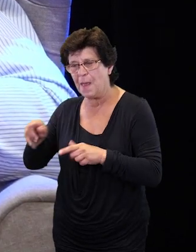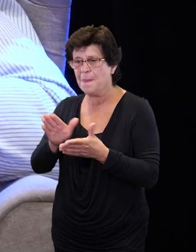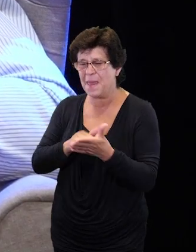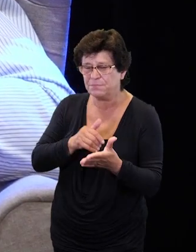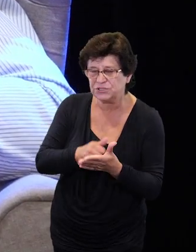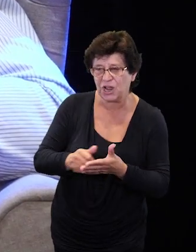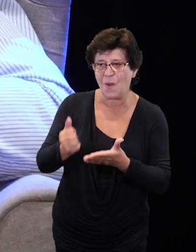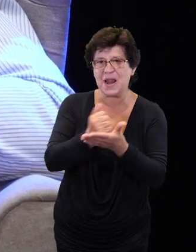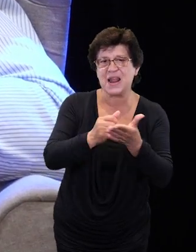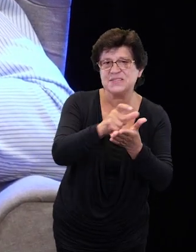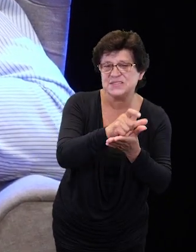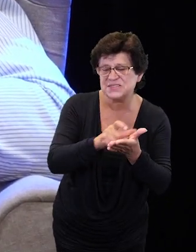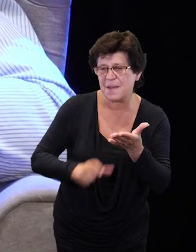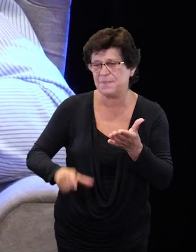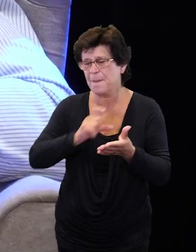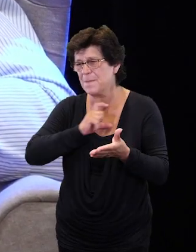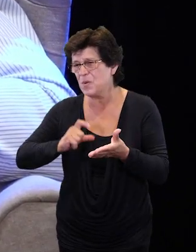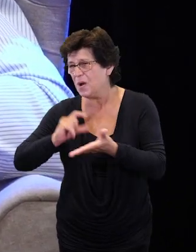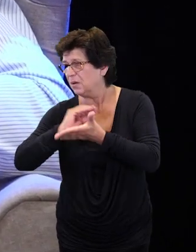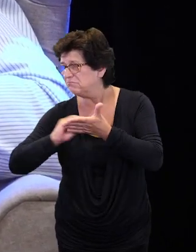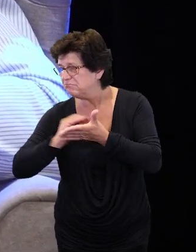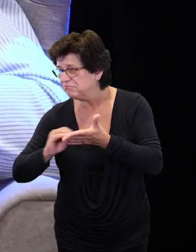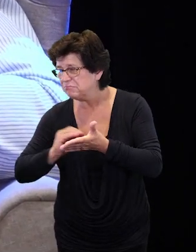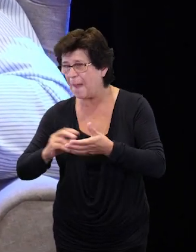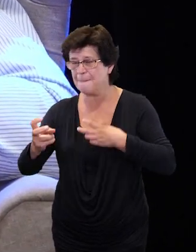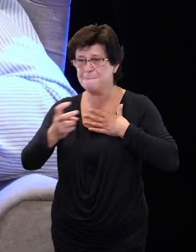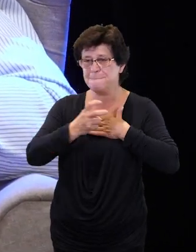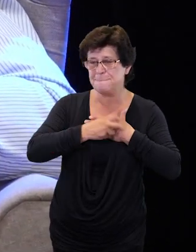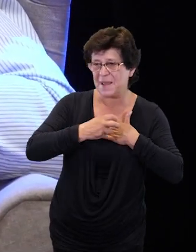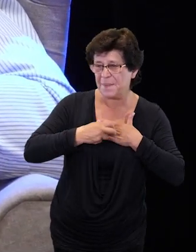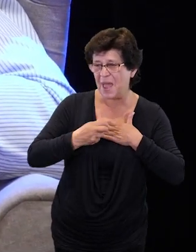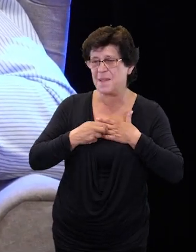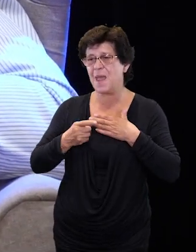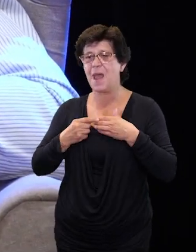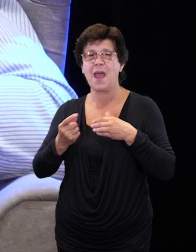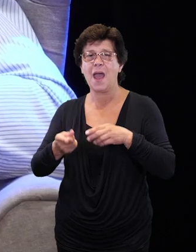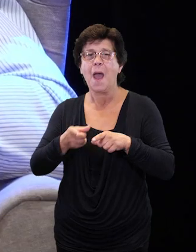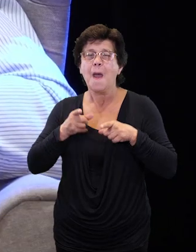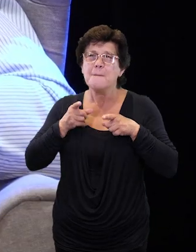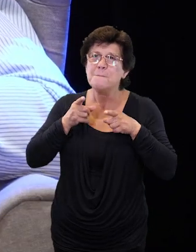jakieś biurokratyczne rzeczy, jakieś nieprawidłowe badania, jakieś proste schorzenia, jakieś zapalenie zatok.